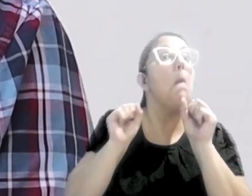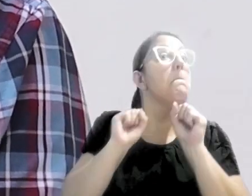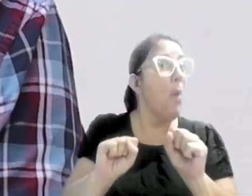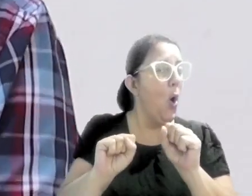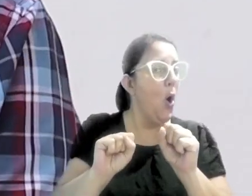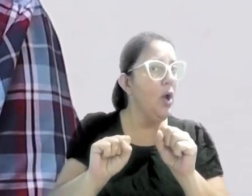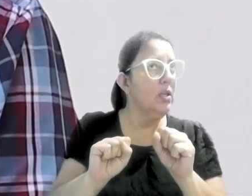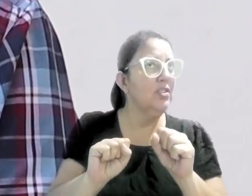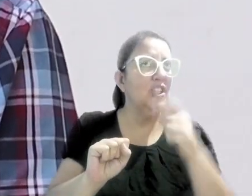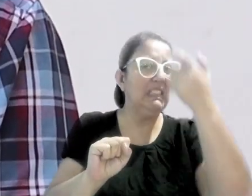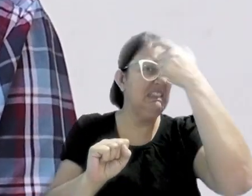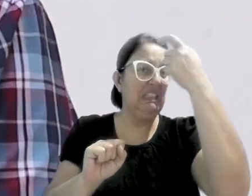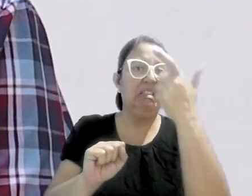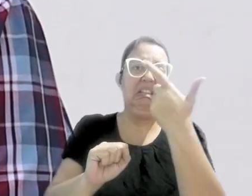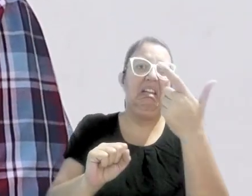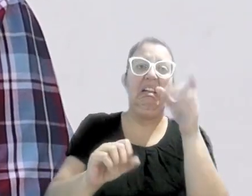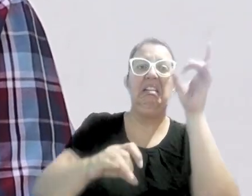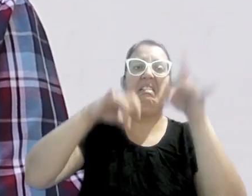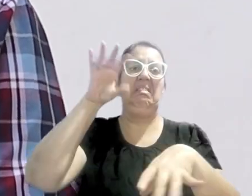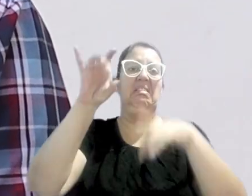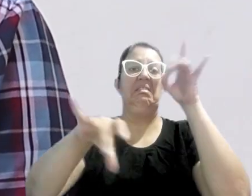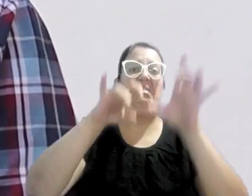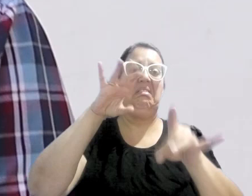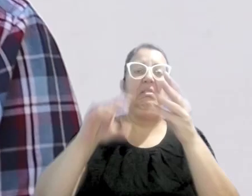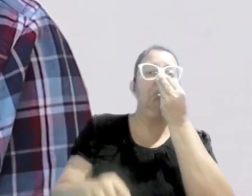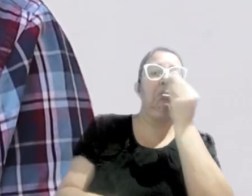ele também pode ser muito contraproducente quando ele é negligente,